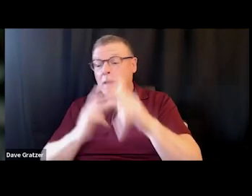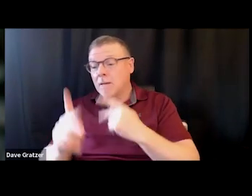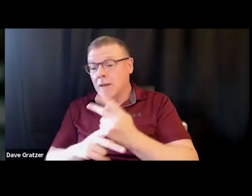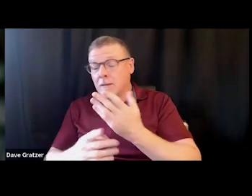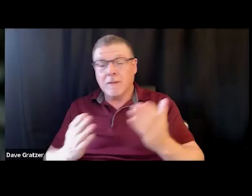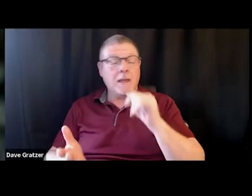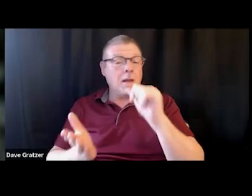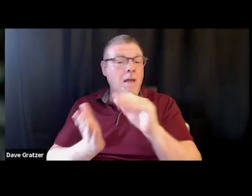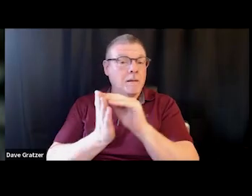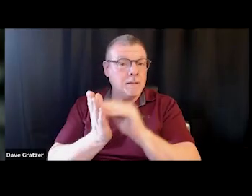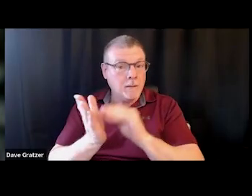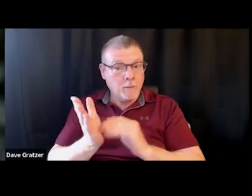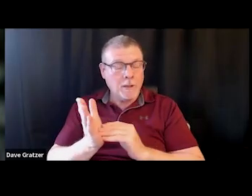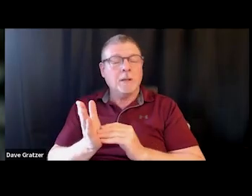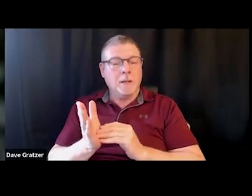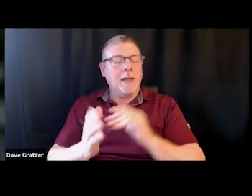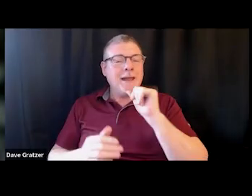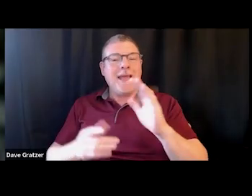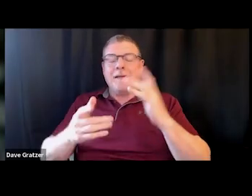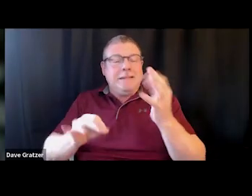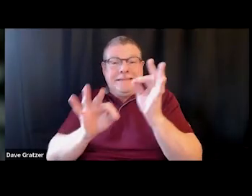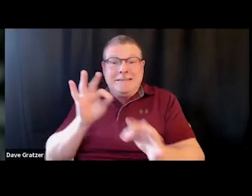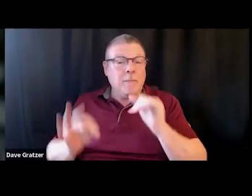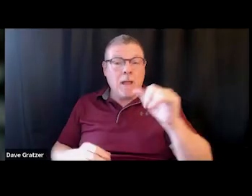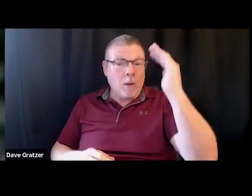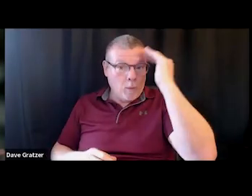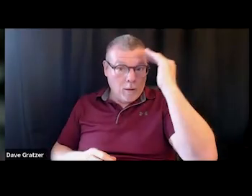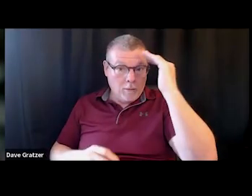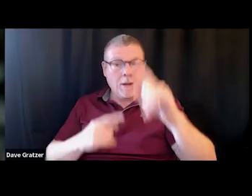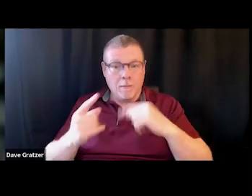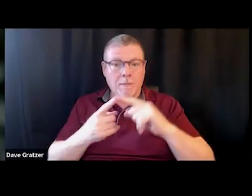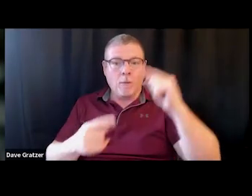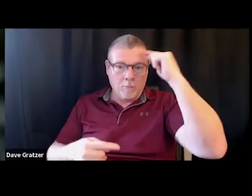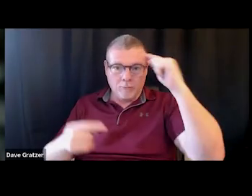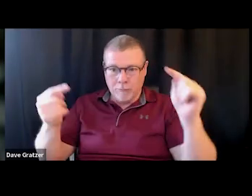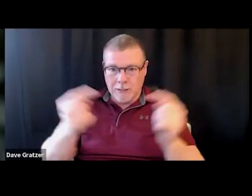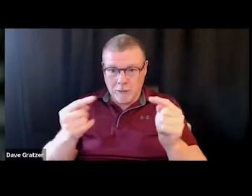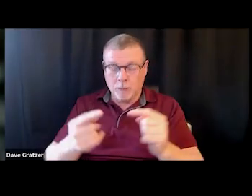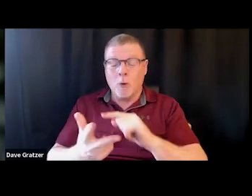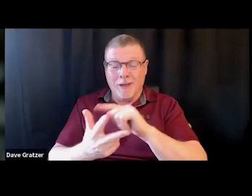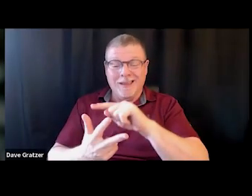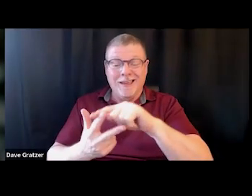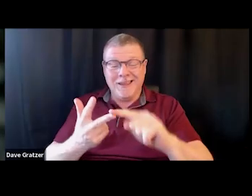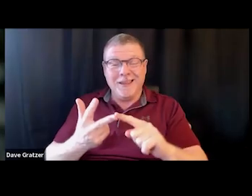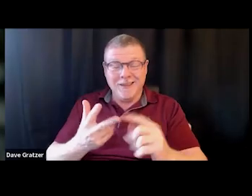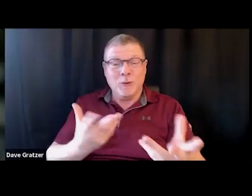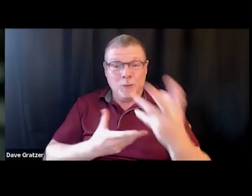o la gente no está al tanto de esa conexión. Y así, todas esas razones juntas hacen que sea desafiante identificar eso,